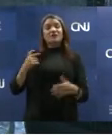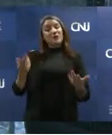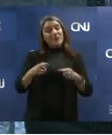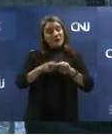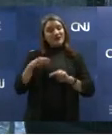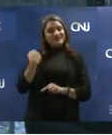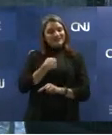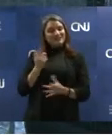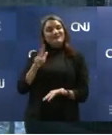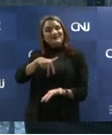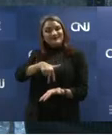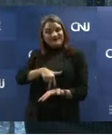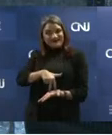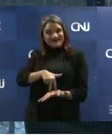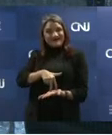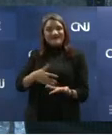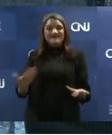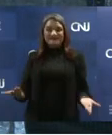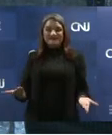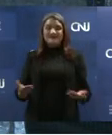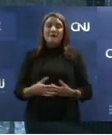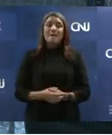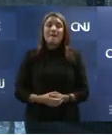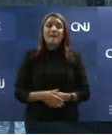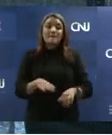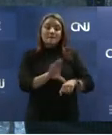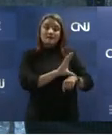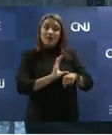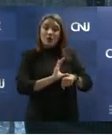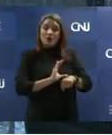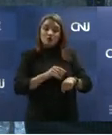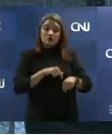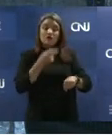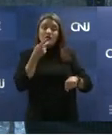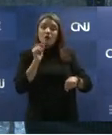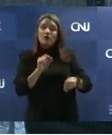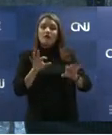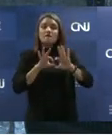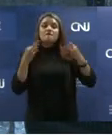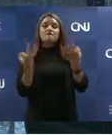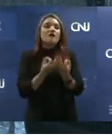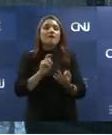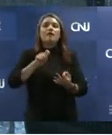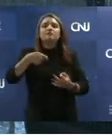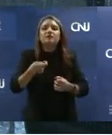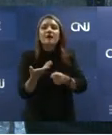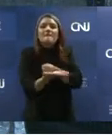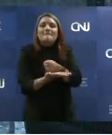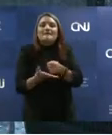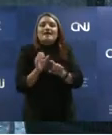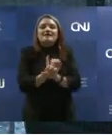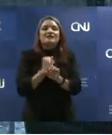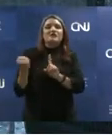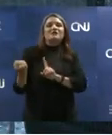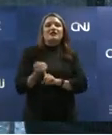Já foi dito que, segundo a Constituição Federal, a família é a base da sociedade e merece especial proteção do Estado.